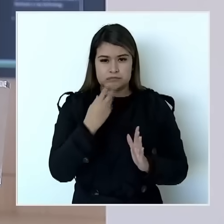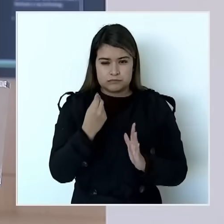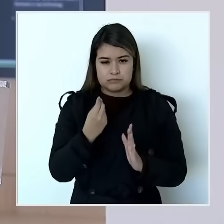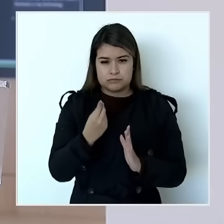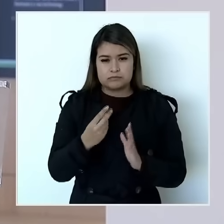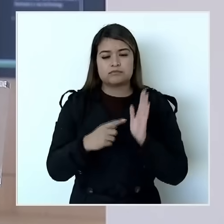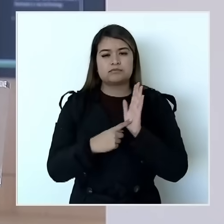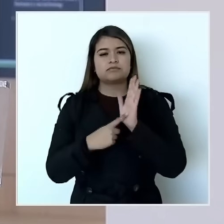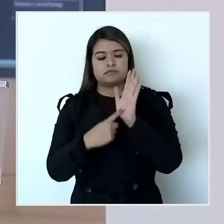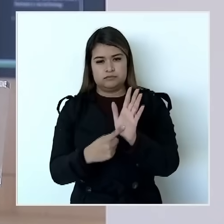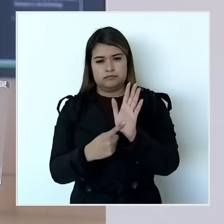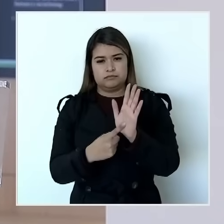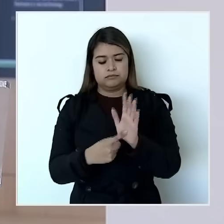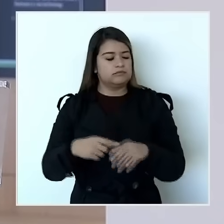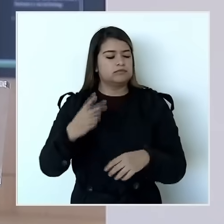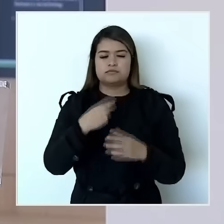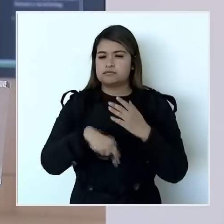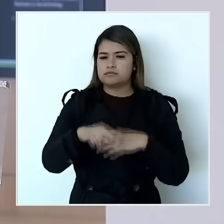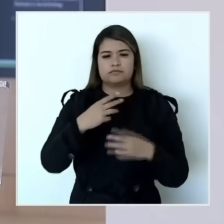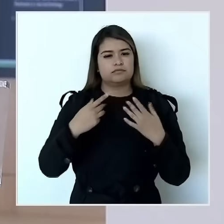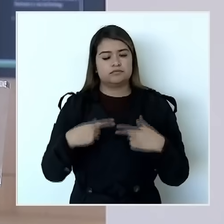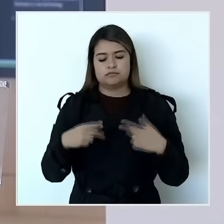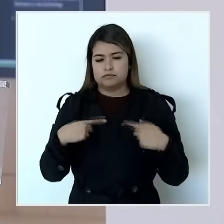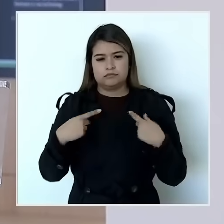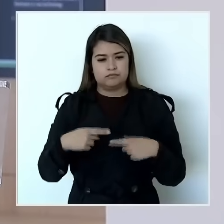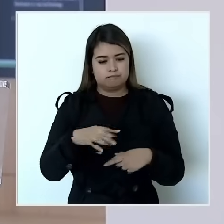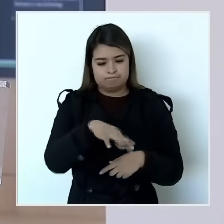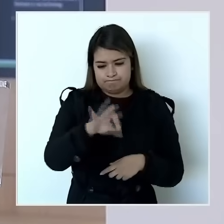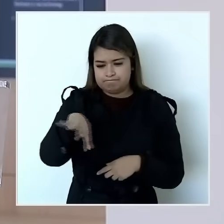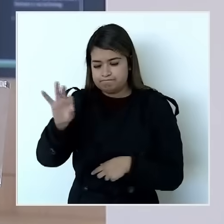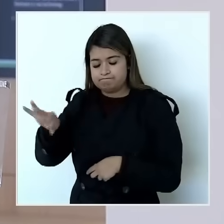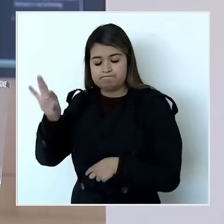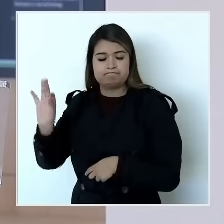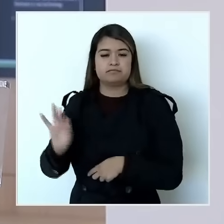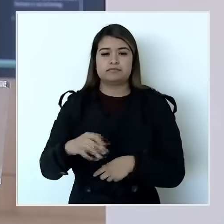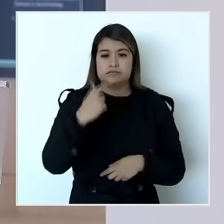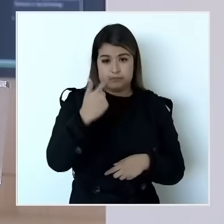Secretaría de la Defensa Nacional de siete secciones aduaneras en Baja California,